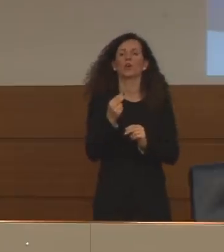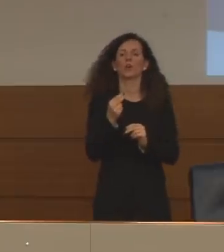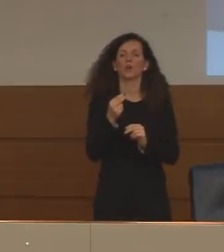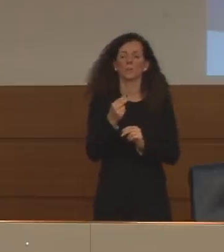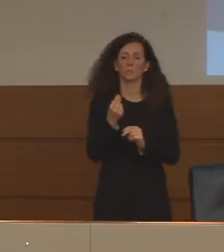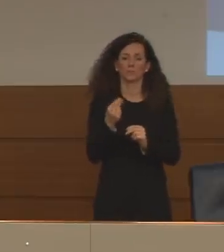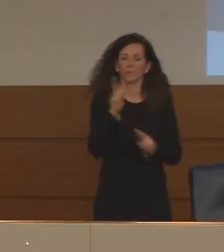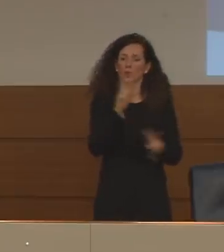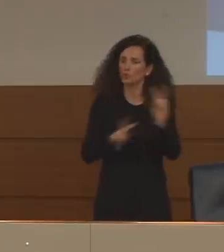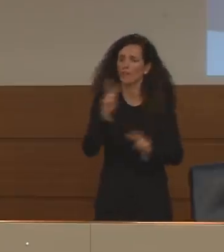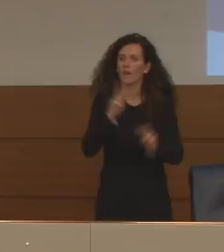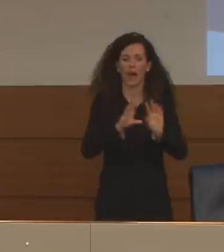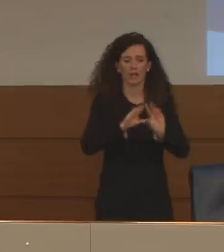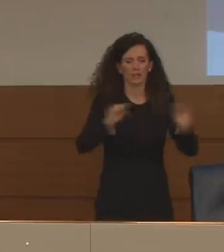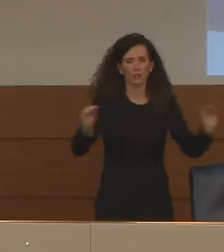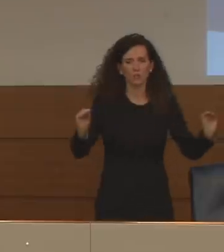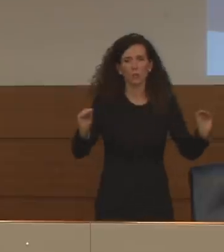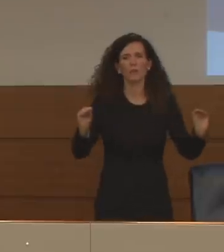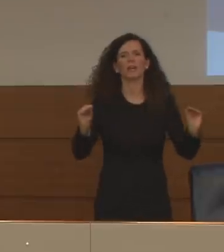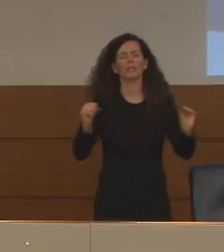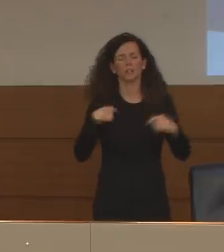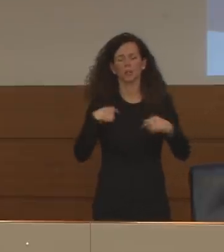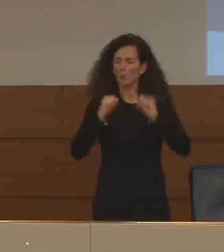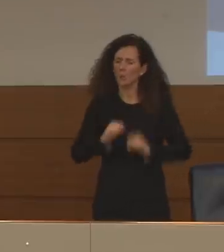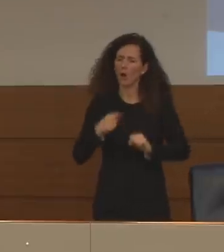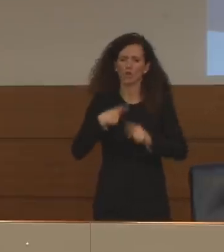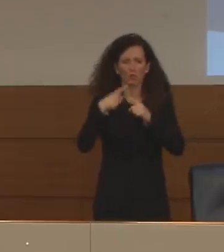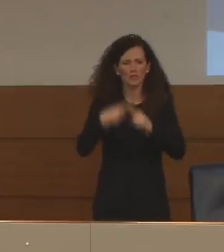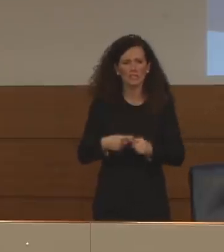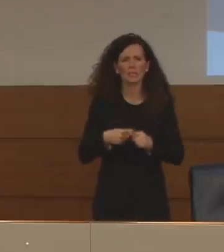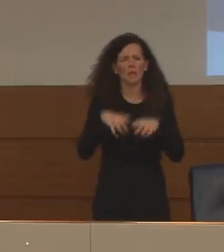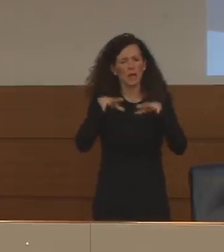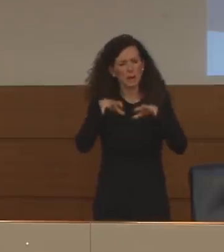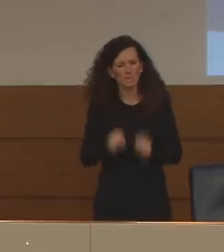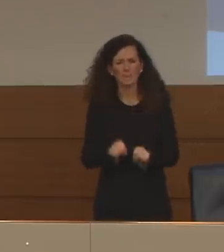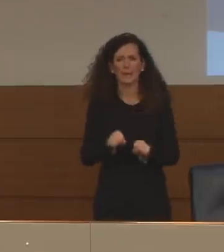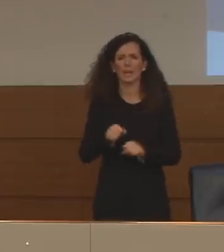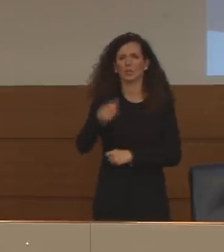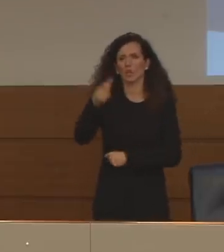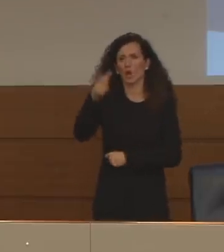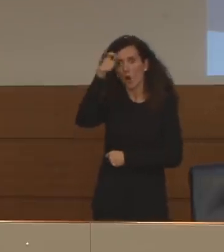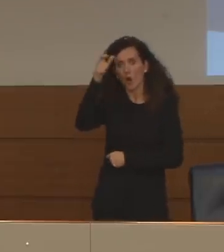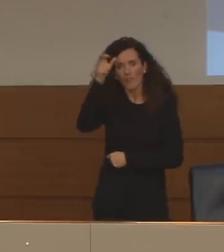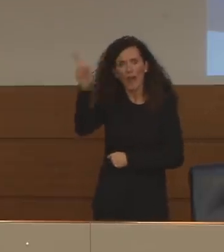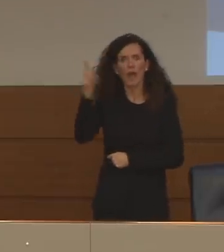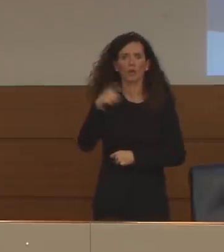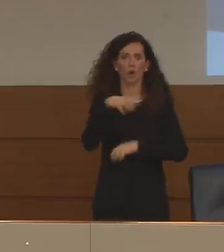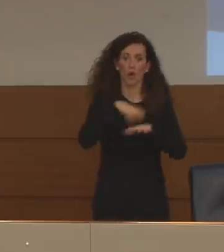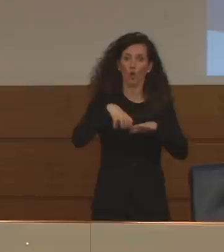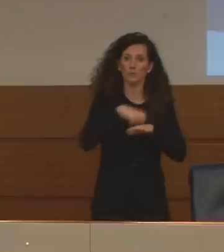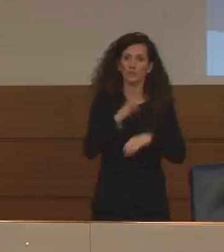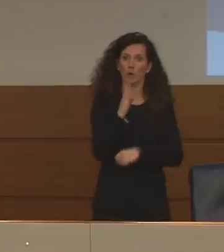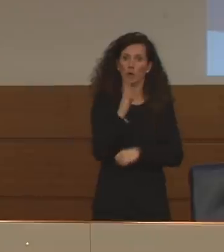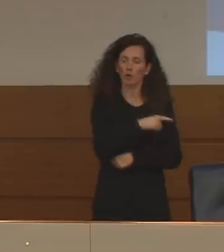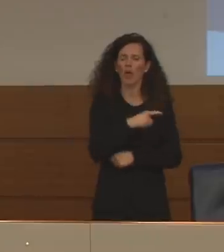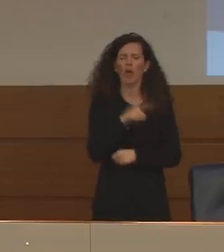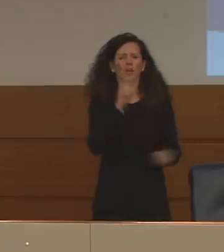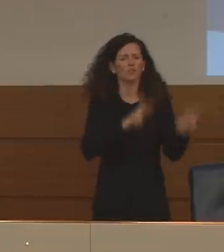testimoniare personalmente dello sforzo e l'impegno che il governo e il Commissario e tutti stanno facendo per reperire materiale che è difficilissimo